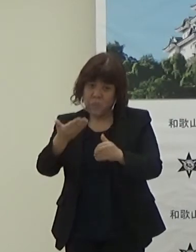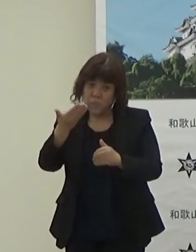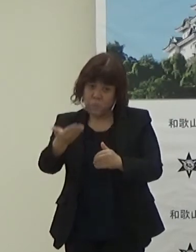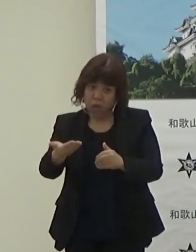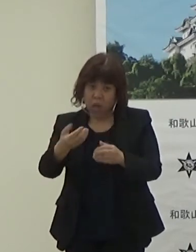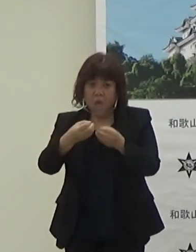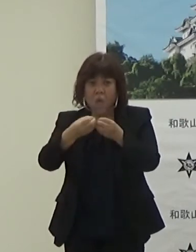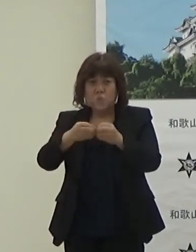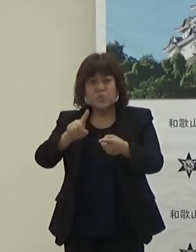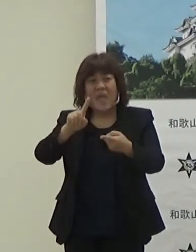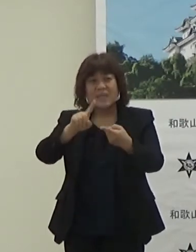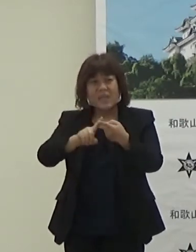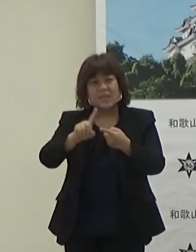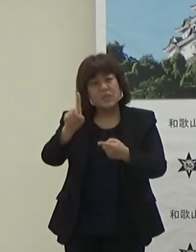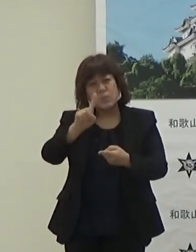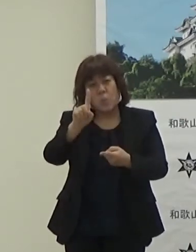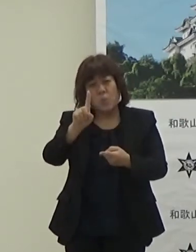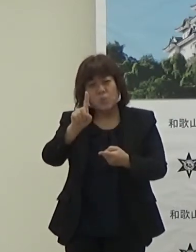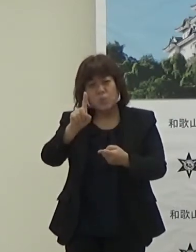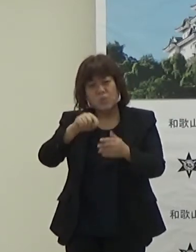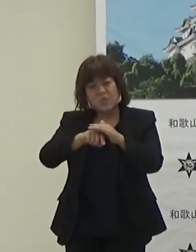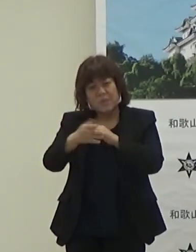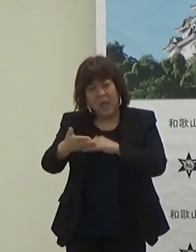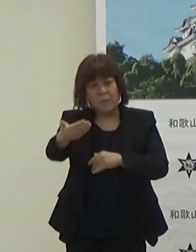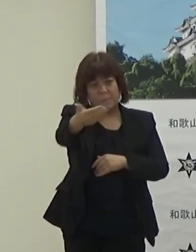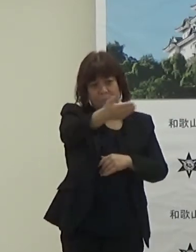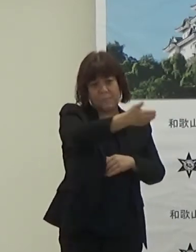具体的にはどういう